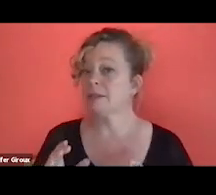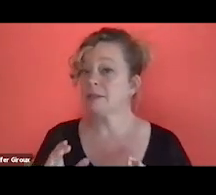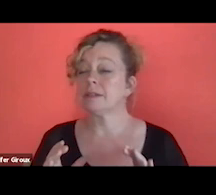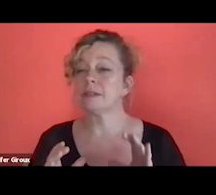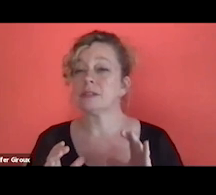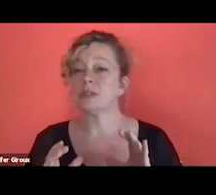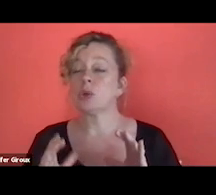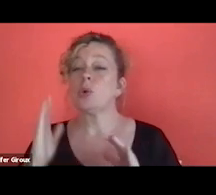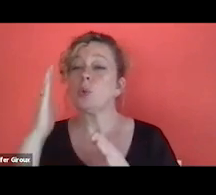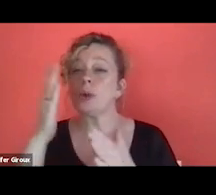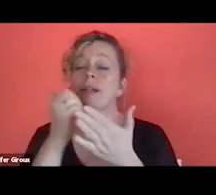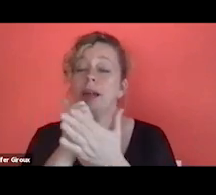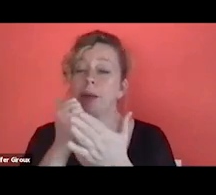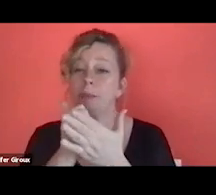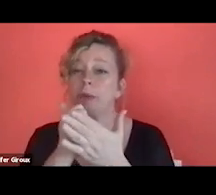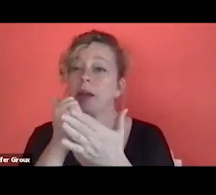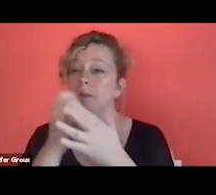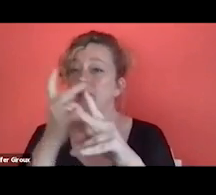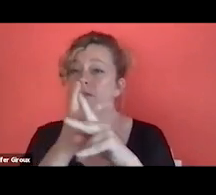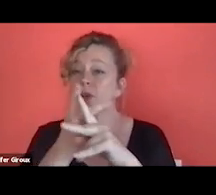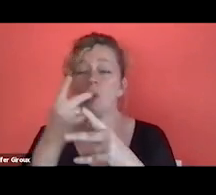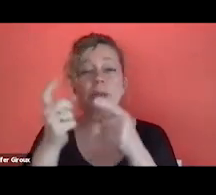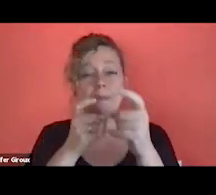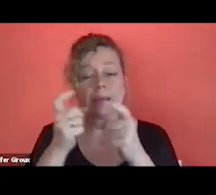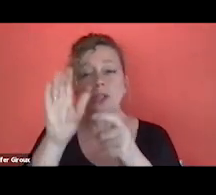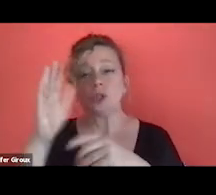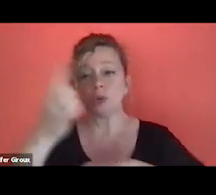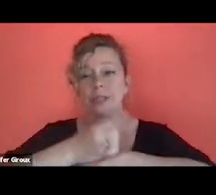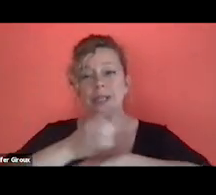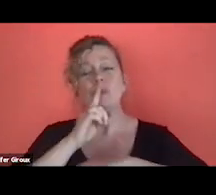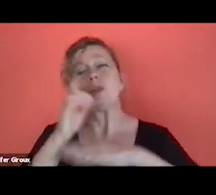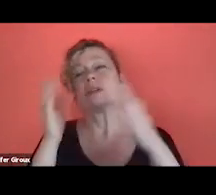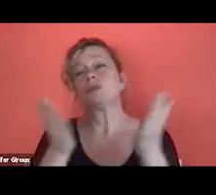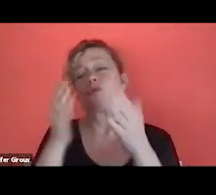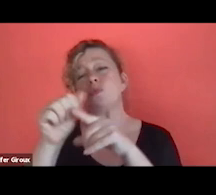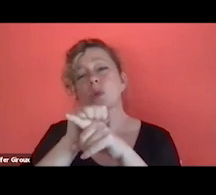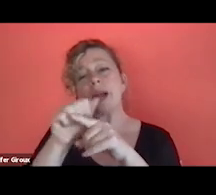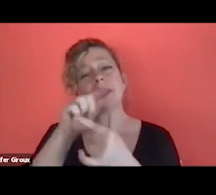los ayudará a descubrir qué administrar en su día. Y realmente les animo a que practiquen eso cuando no lo necesiten.